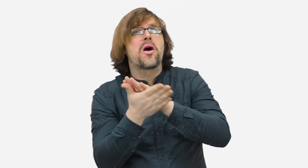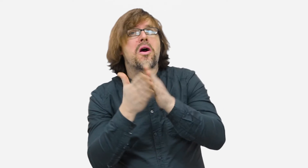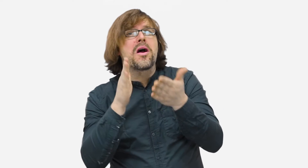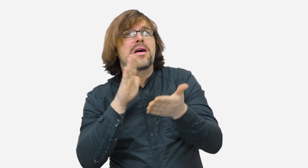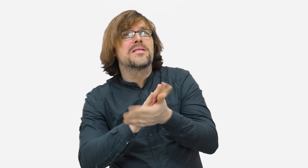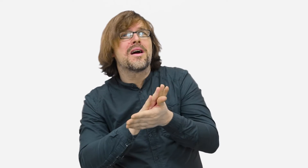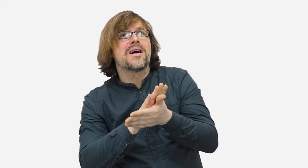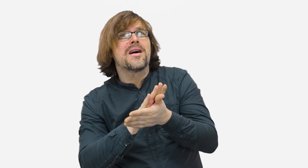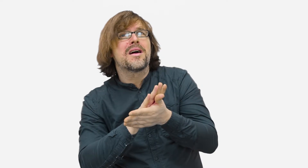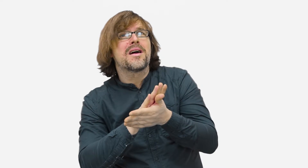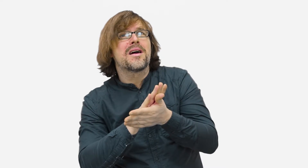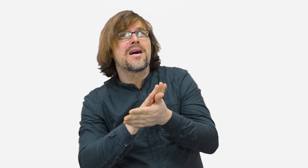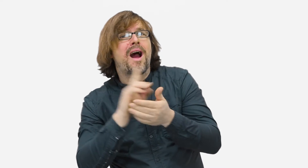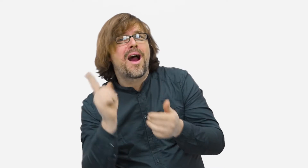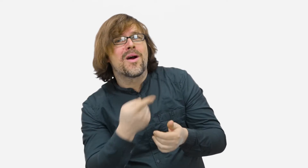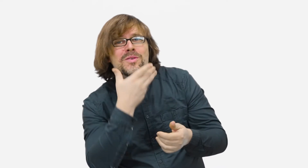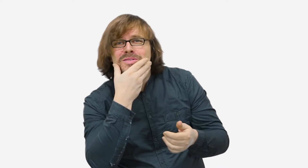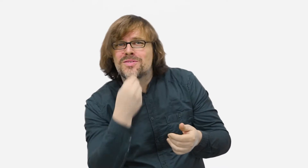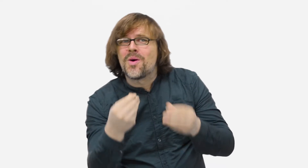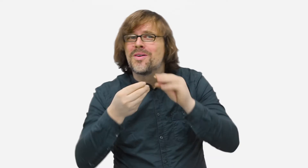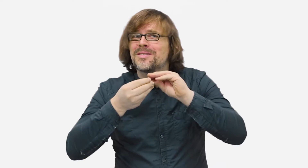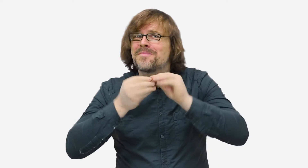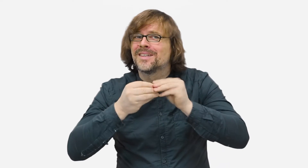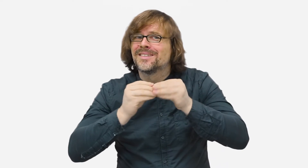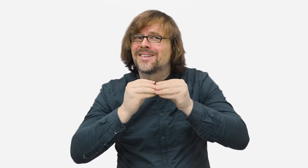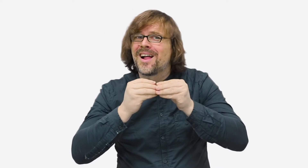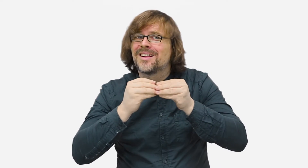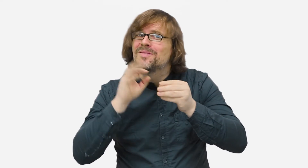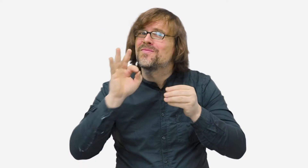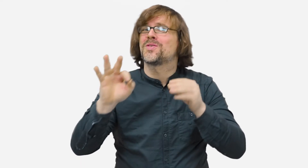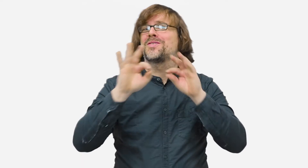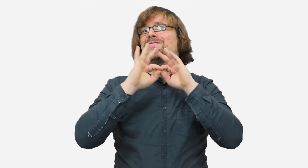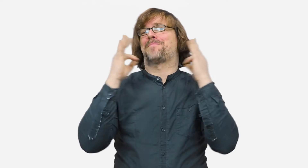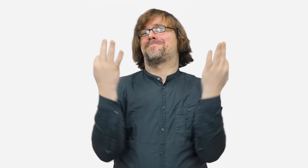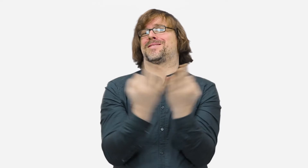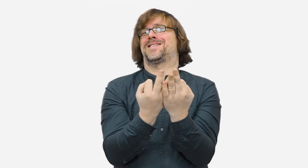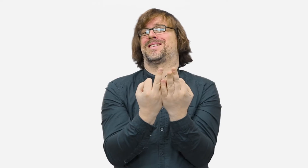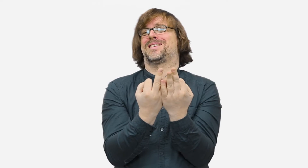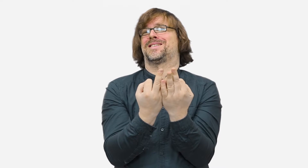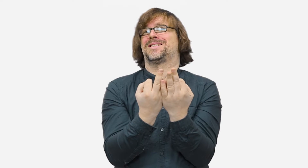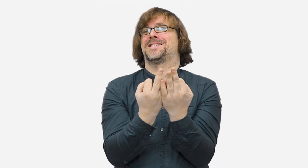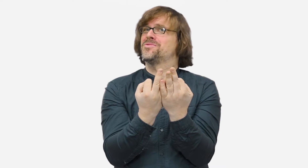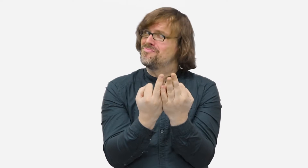Oder aber: Ihr bastelt gemeinsam was für oder mit der Familie!